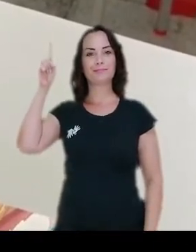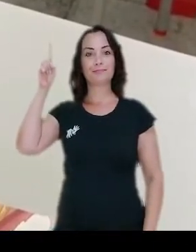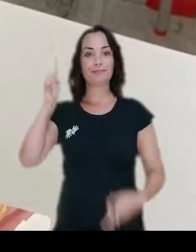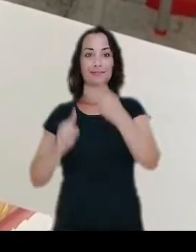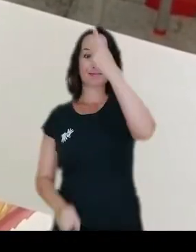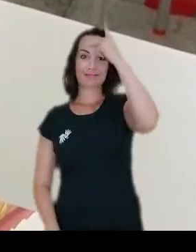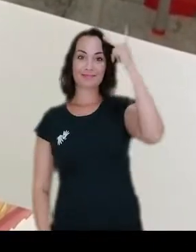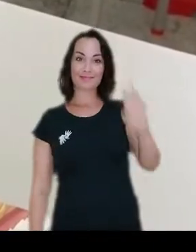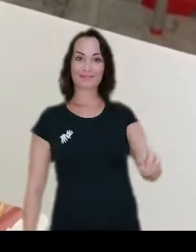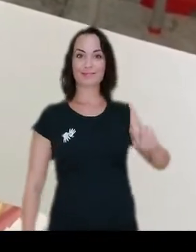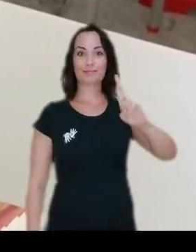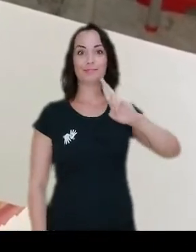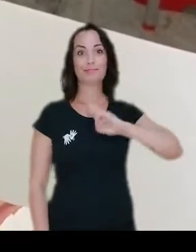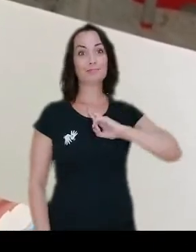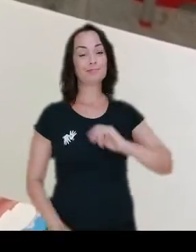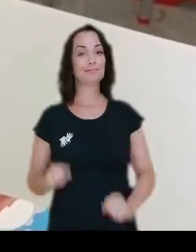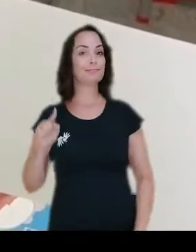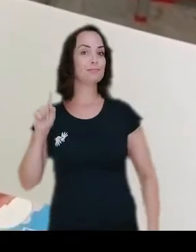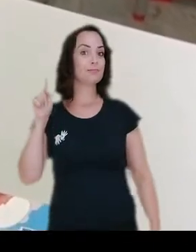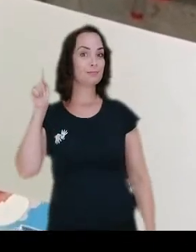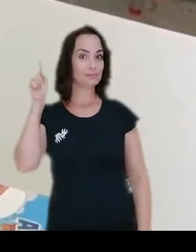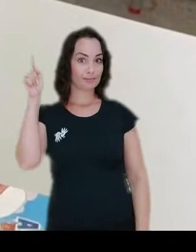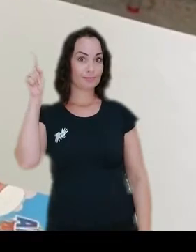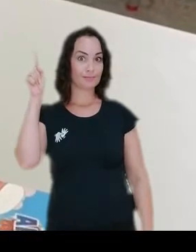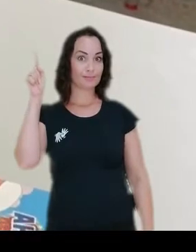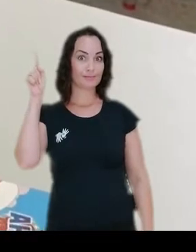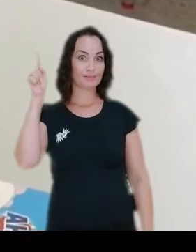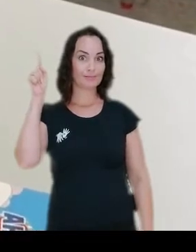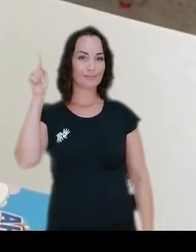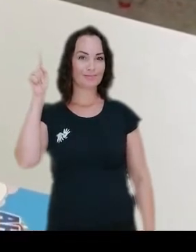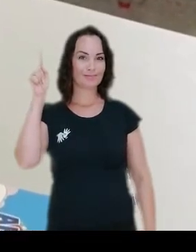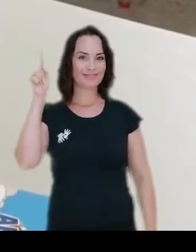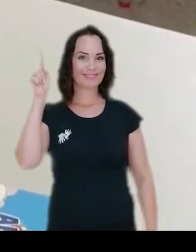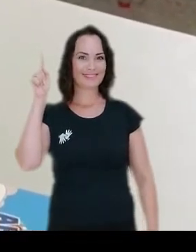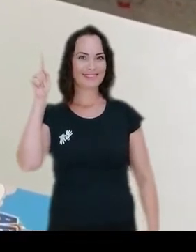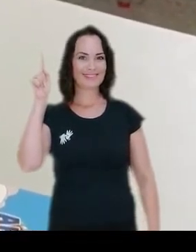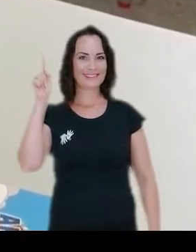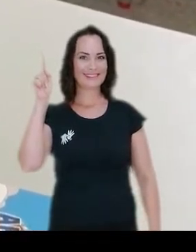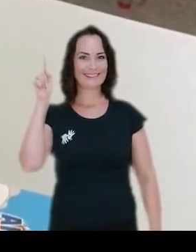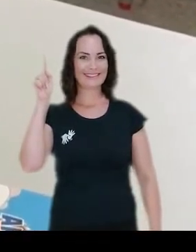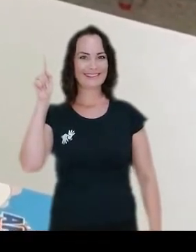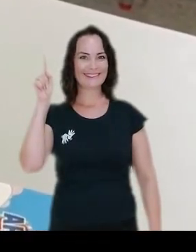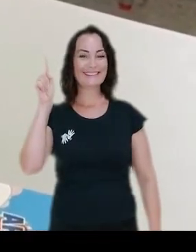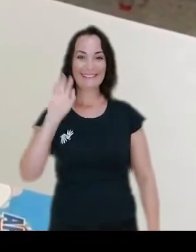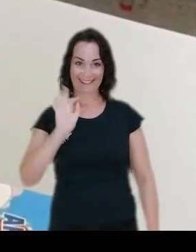e a pessoa vai responder assim: My name is___ e completa com o nome dela, não é isso? É isso?